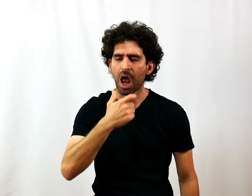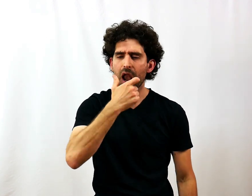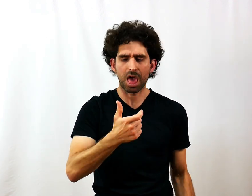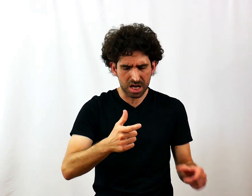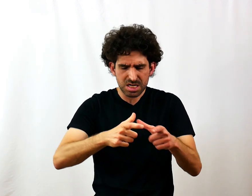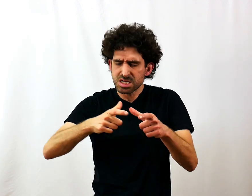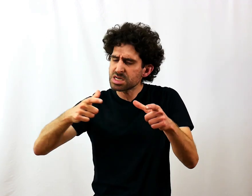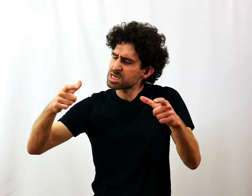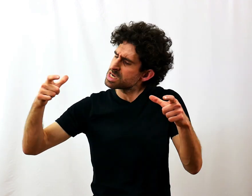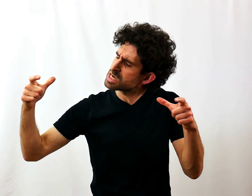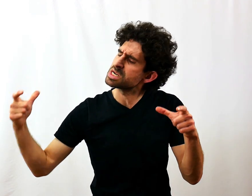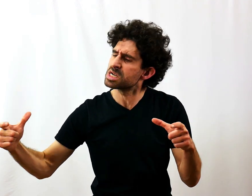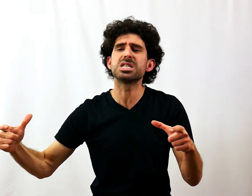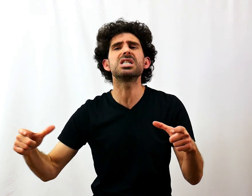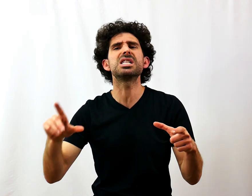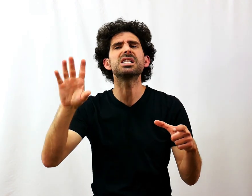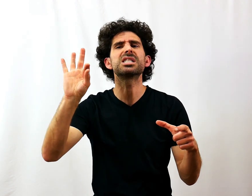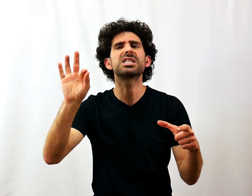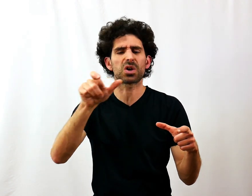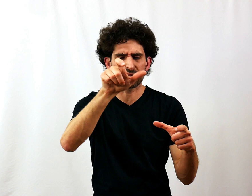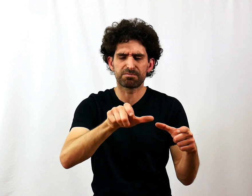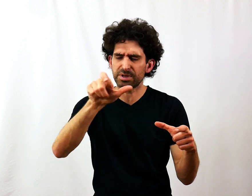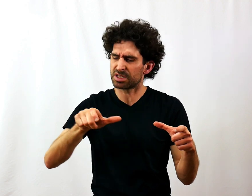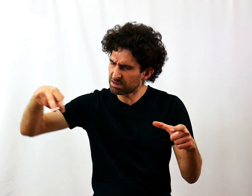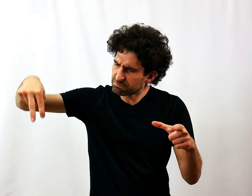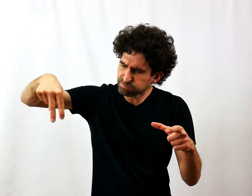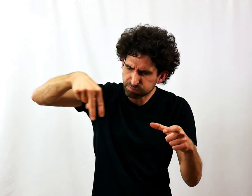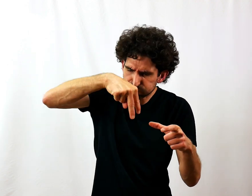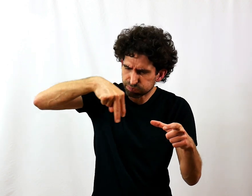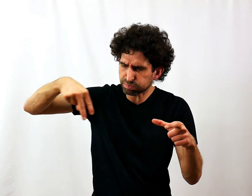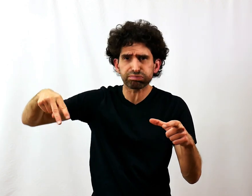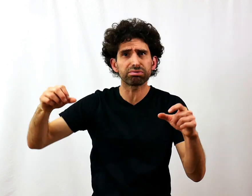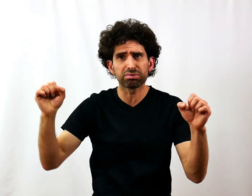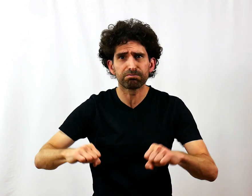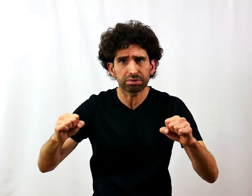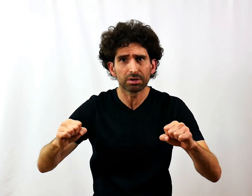Sa langue est si grande que cinquante personne peuvent se tenir dessus.